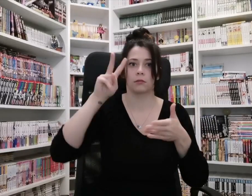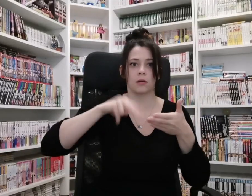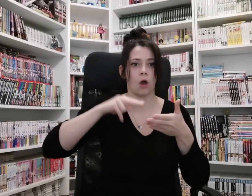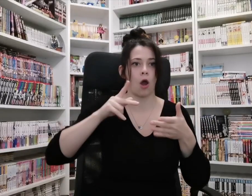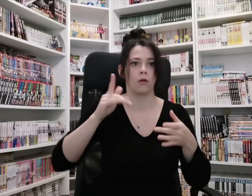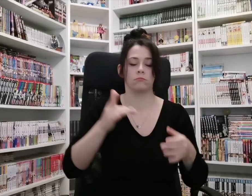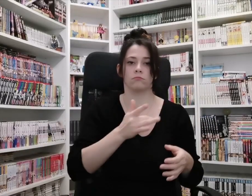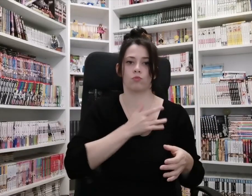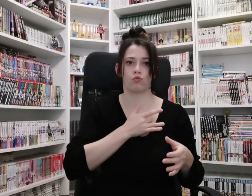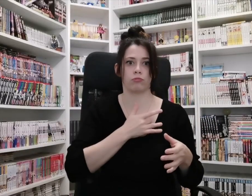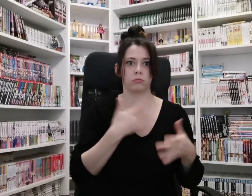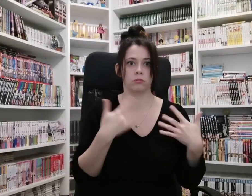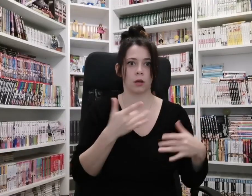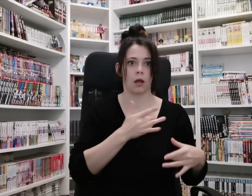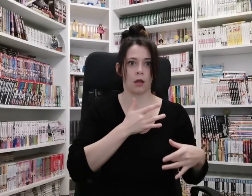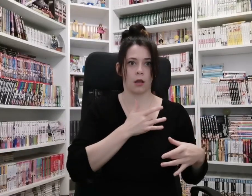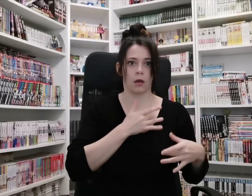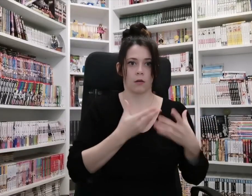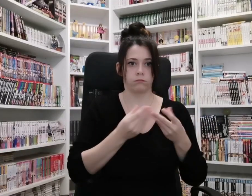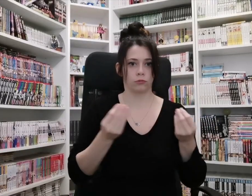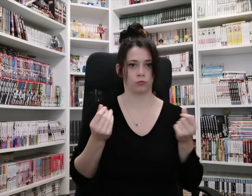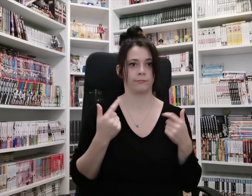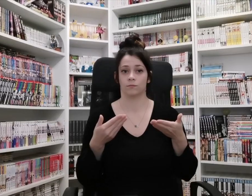qui met beaucoup de baume au coeur à la lecture.